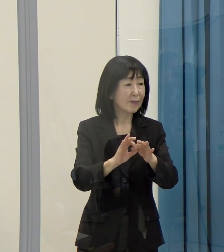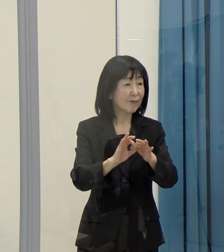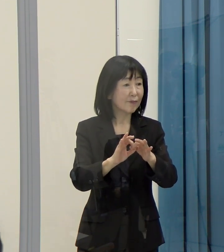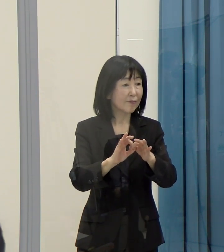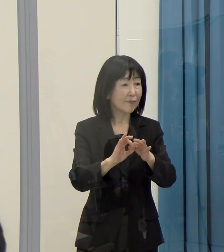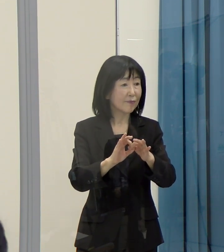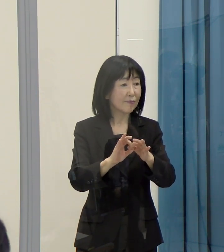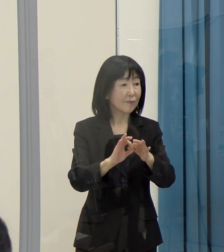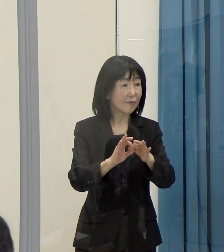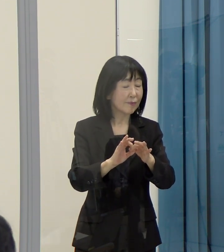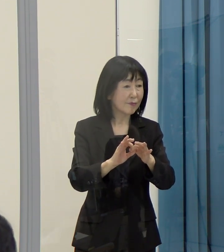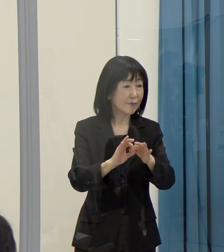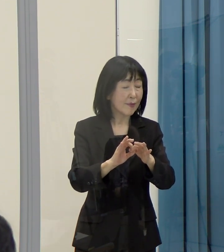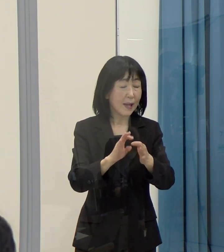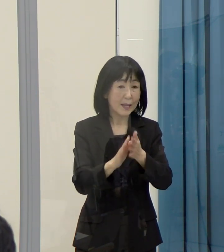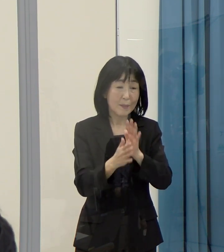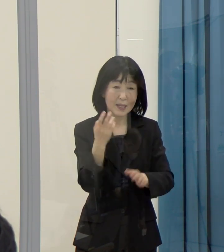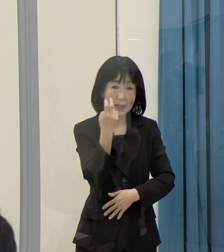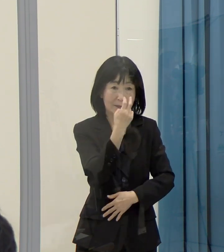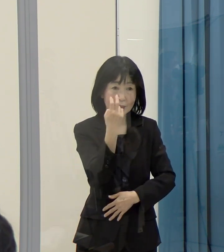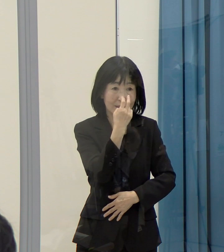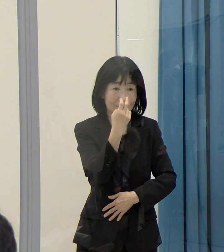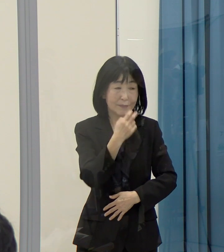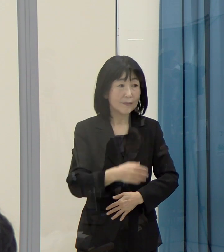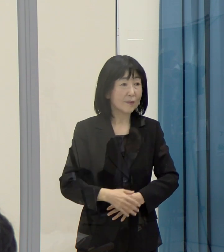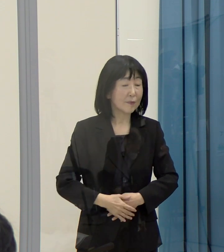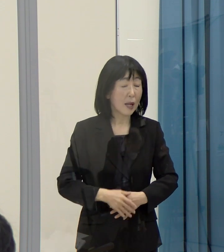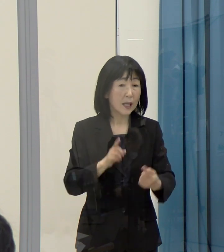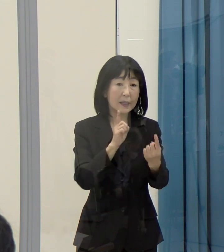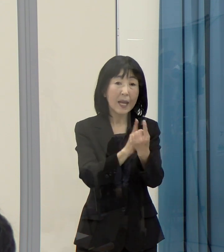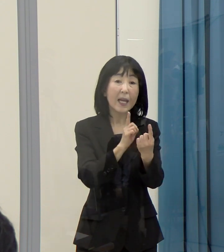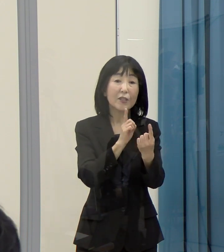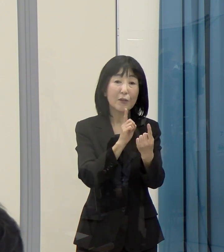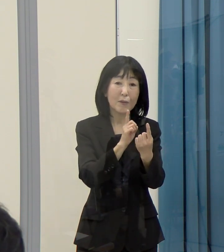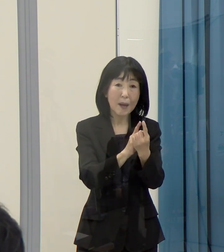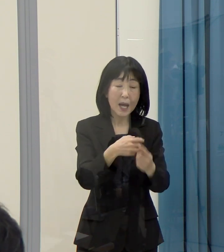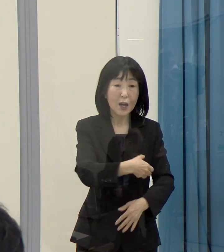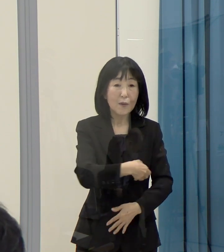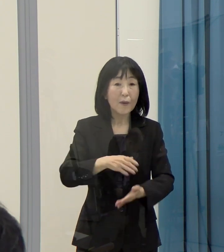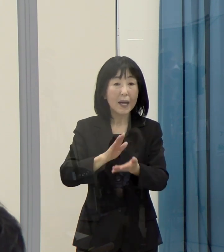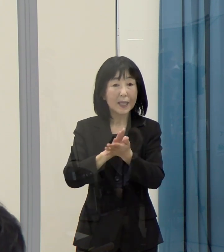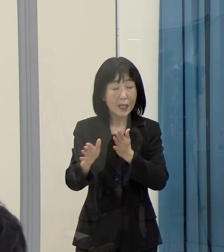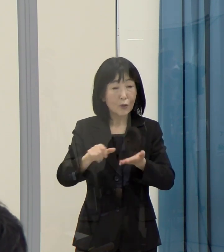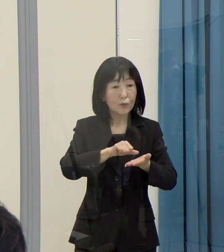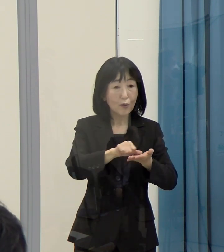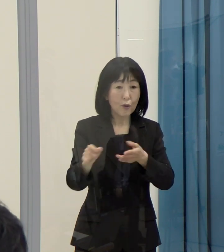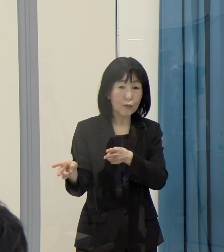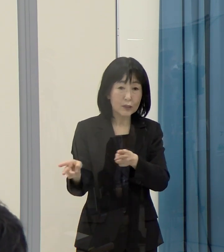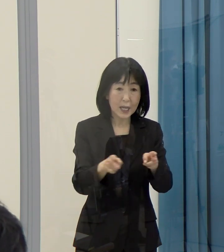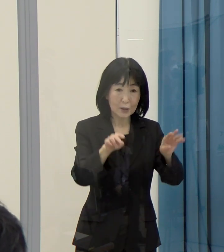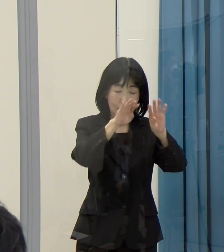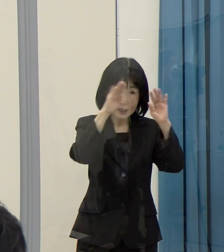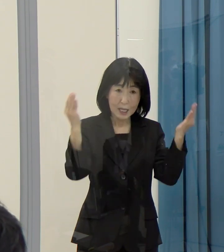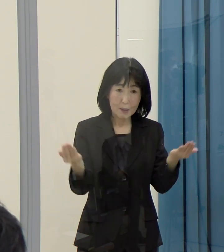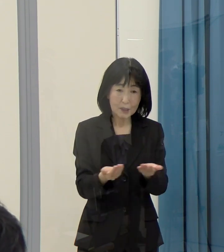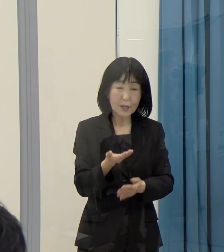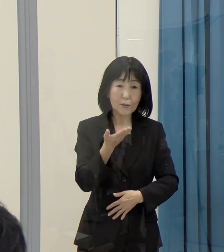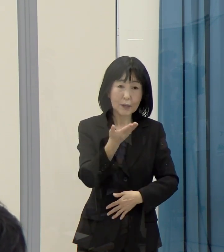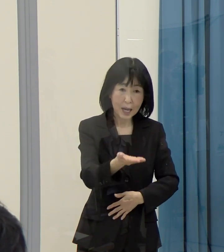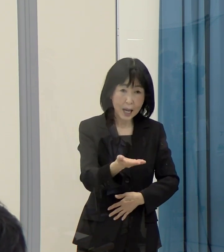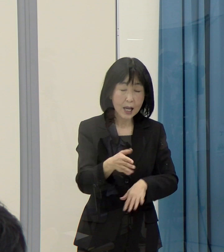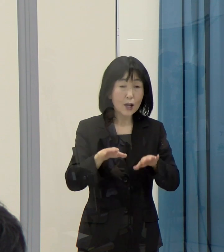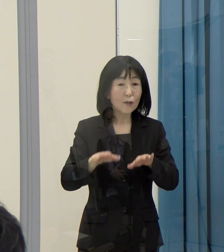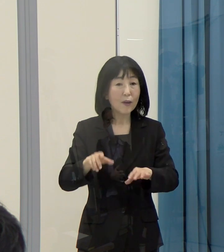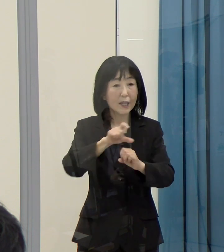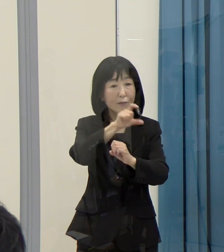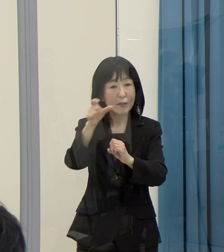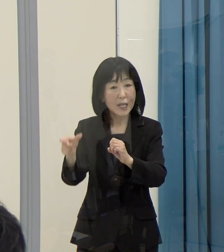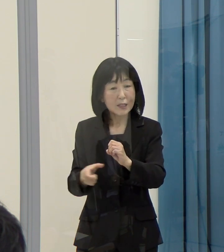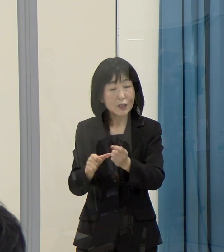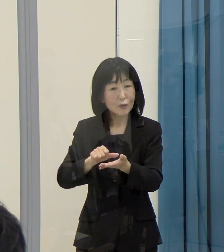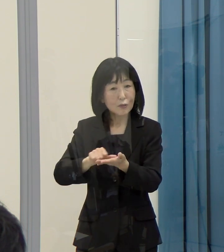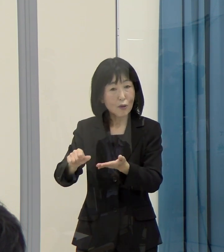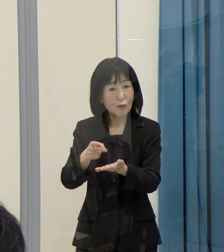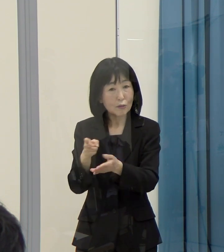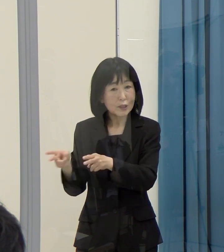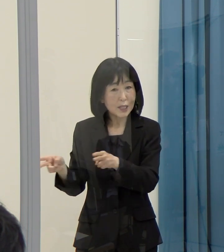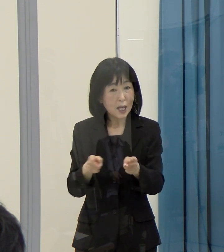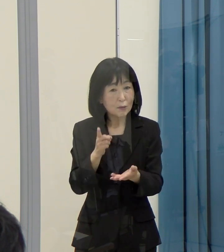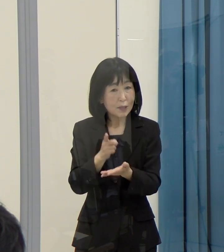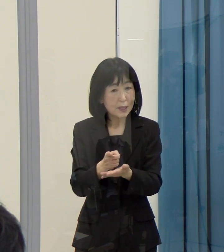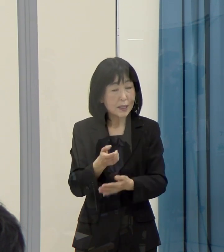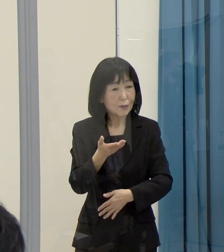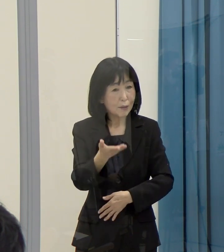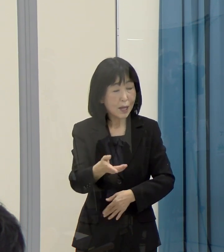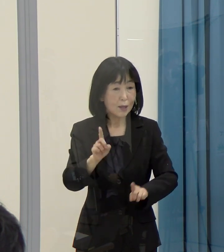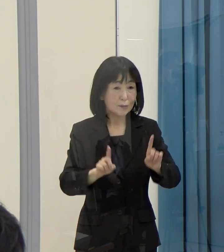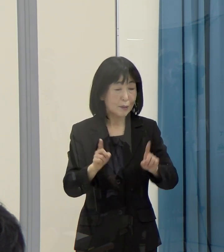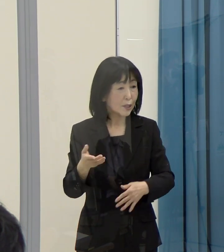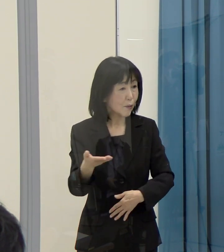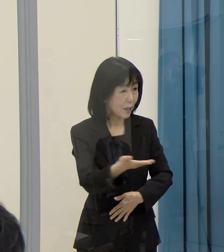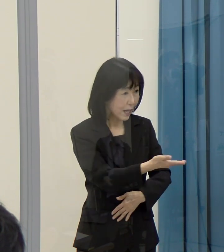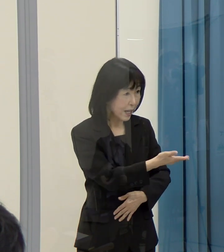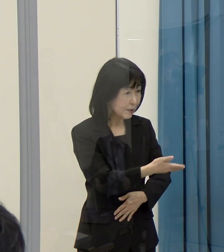保留の対象となるのは県の登録制度全般になるのか、今回のＳＤＧｓ登録制度だけになるのかについてはいかがでしょうか。